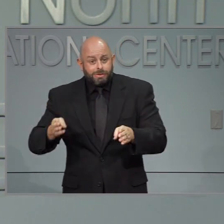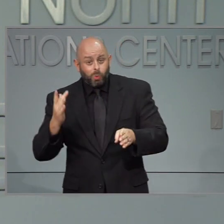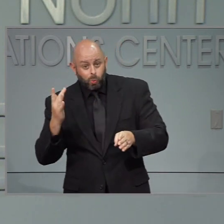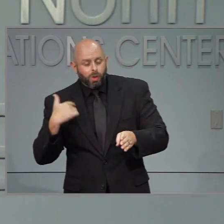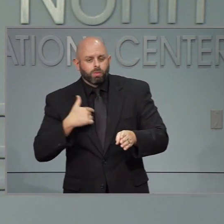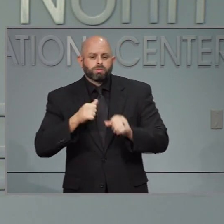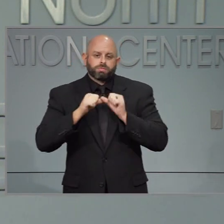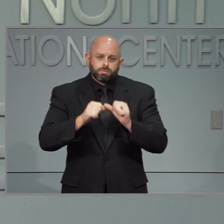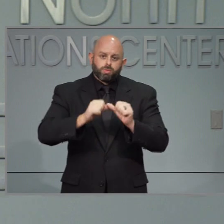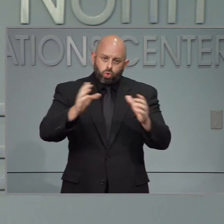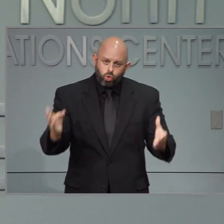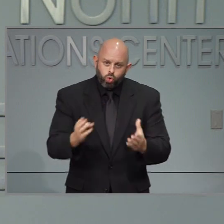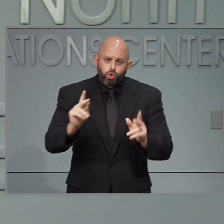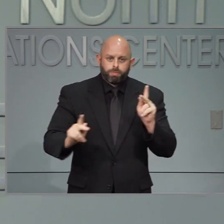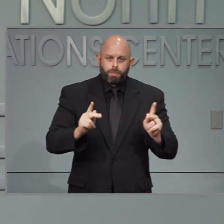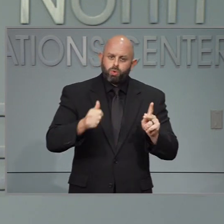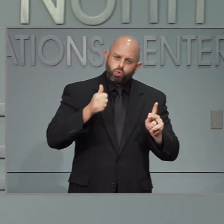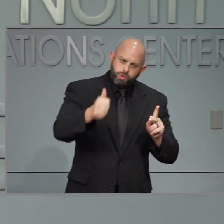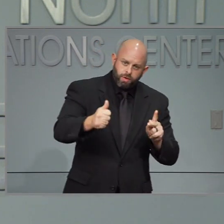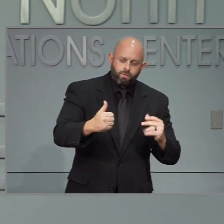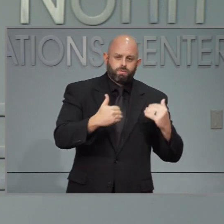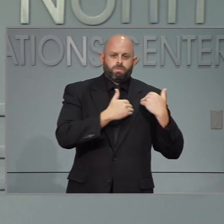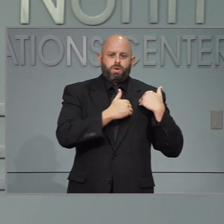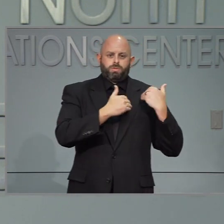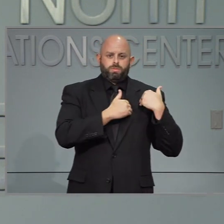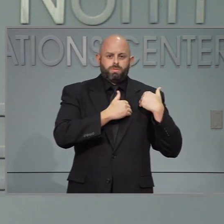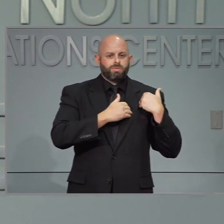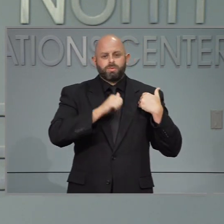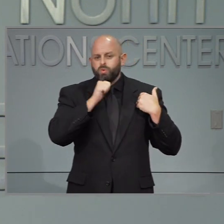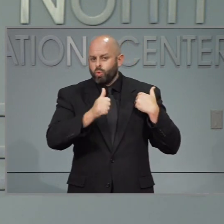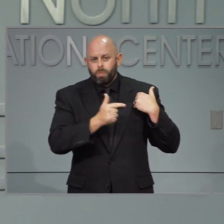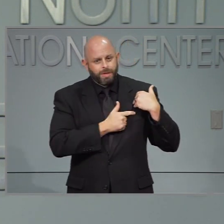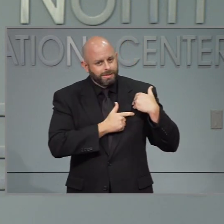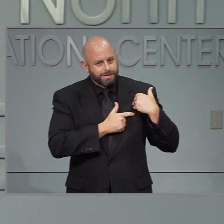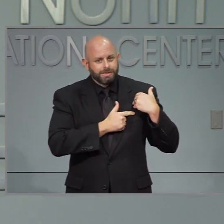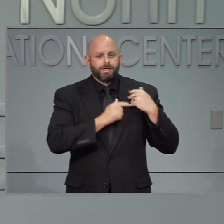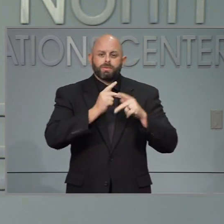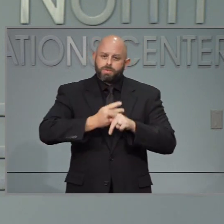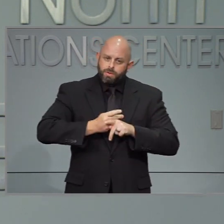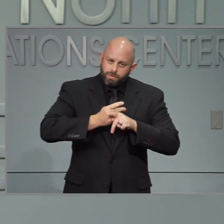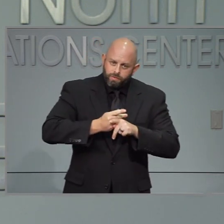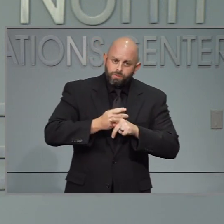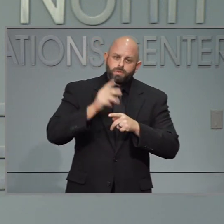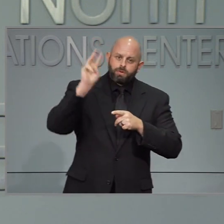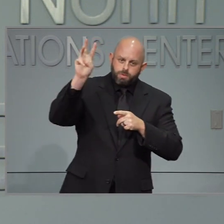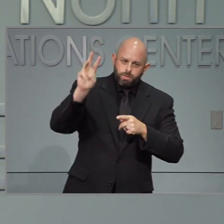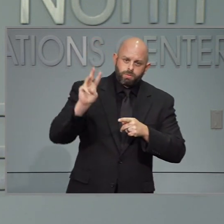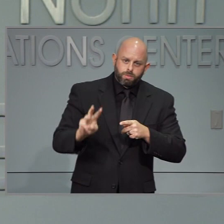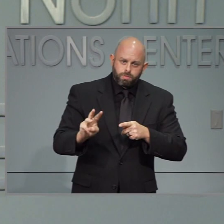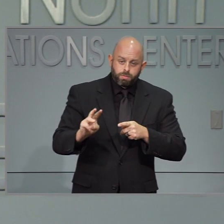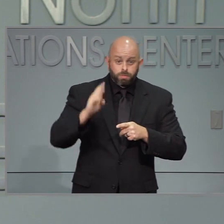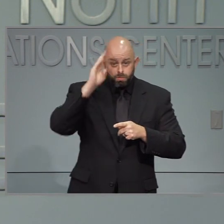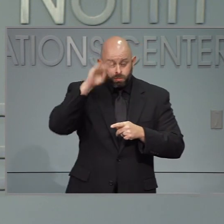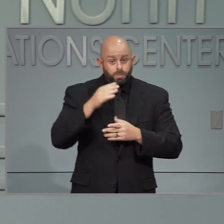estas medidas para avanzar de manera precavida y también queremos enfatizar que las personas sean responsables y